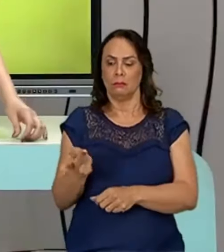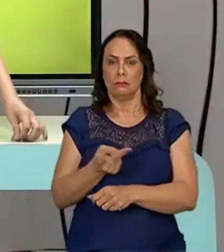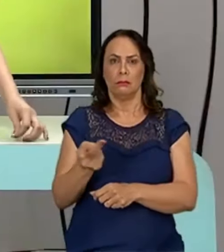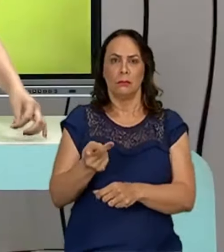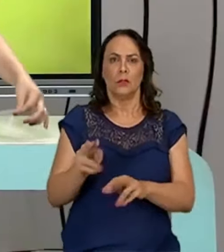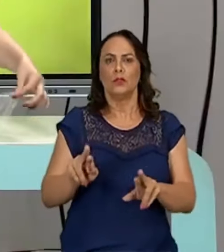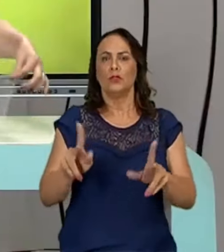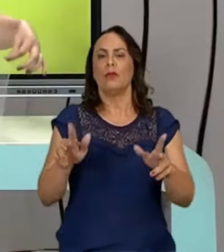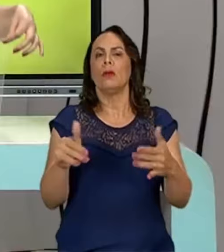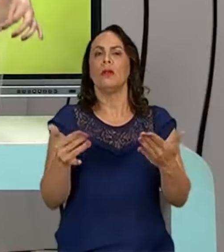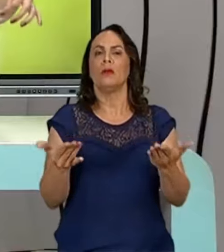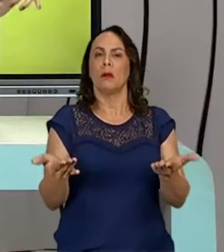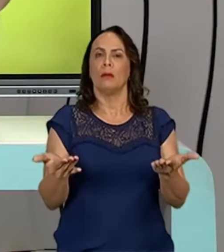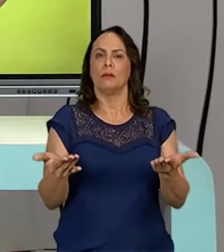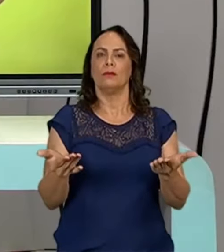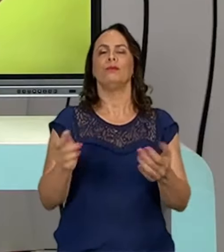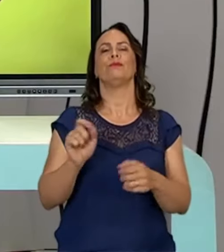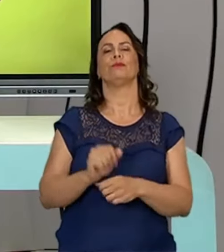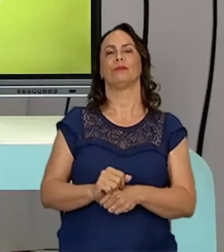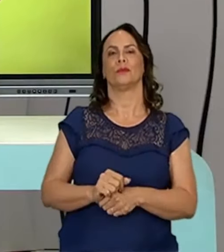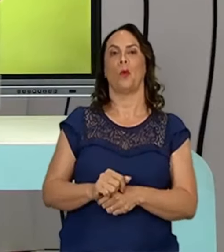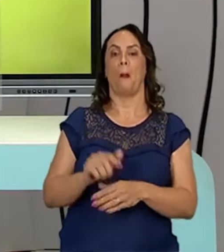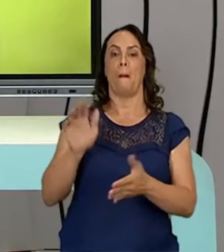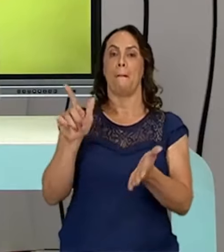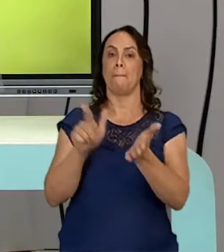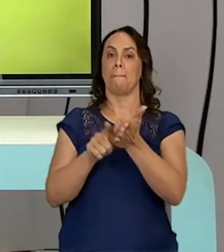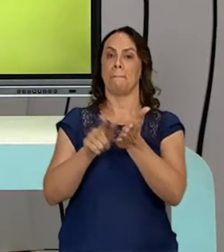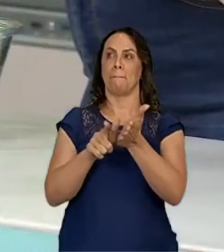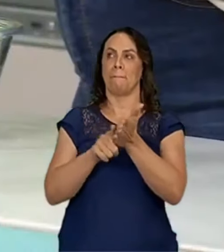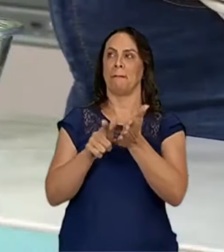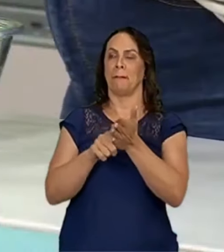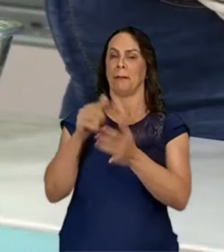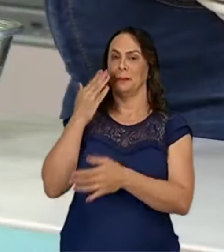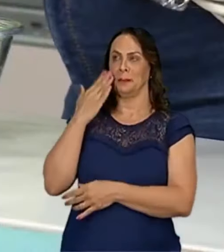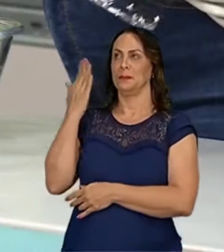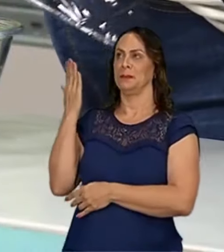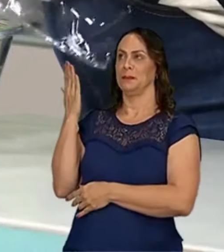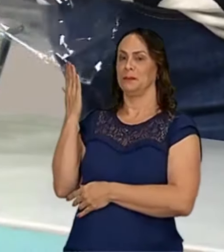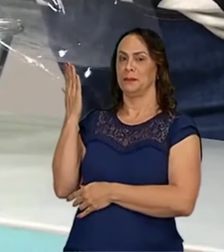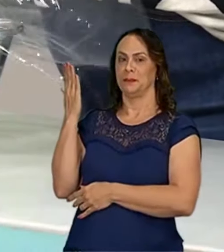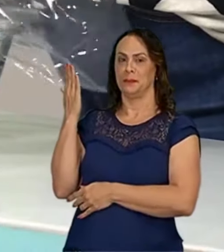filme. Então eu vou colocar o papel filme aqui em cima